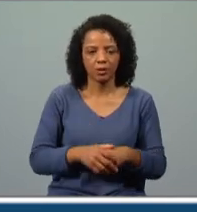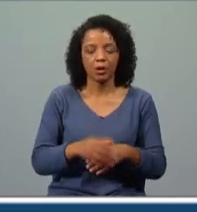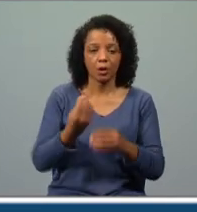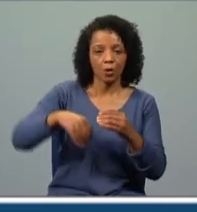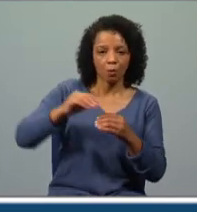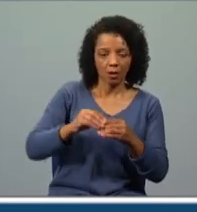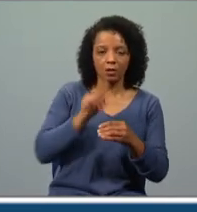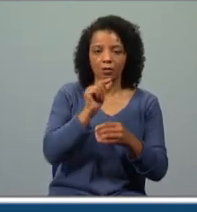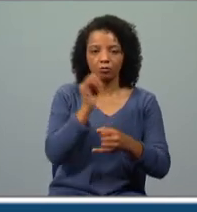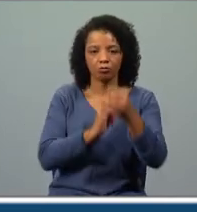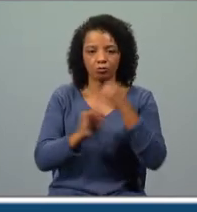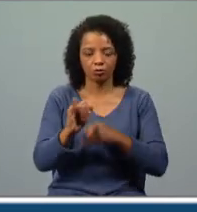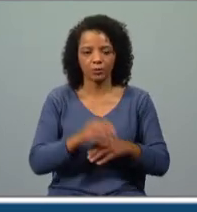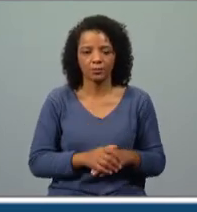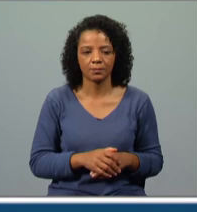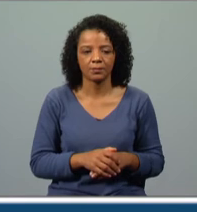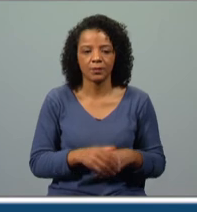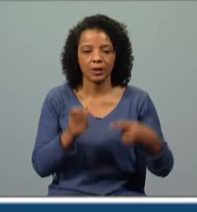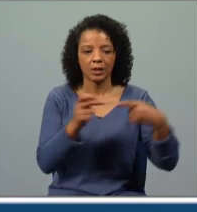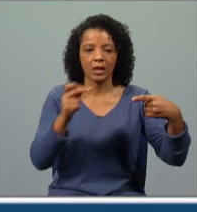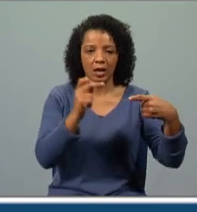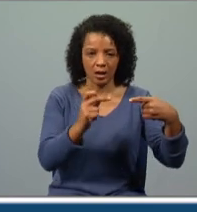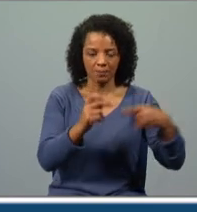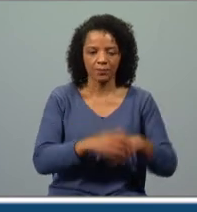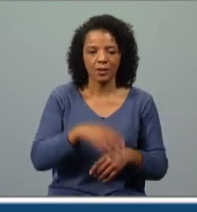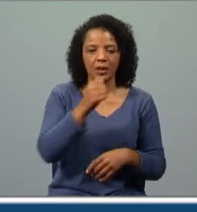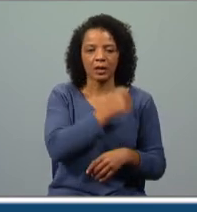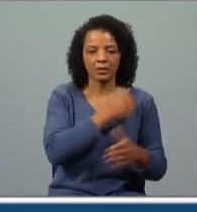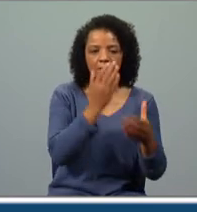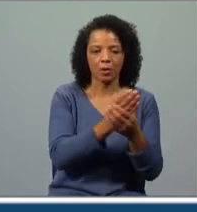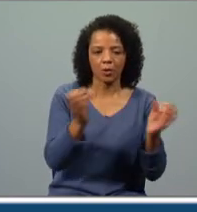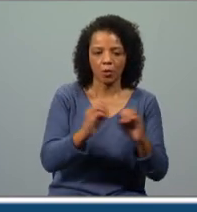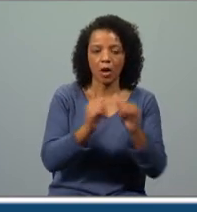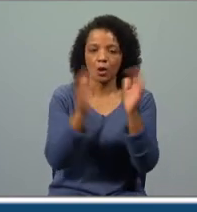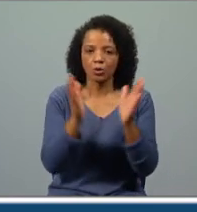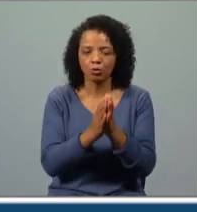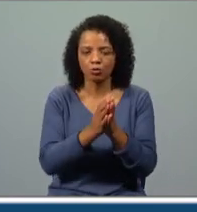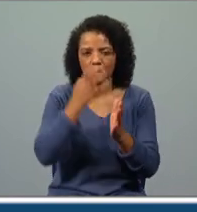indefinidos casa onde não há pão como é que fica todos ralham e ninguém tem 沒有麵包的無限期房子那留下每個人都在罵，沒有人有